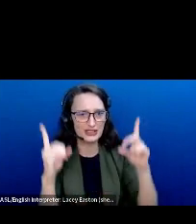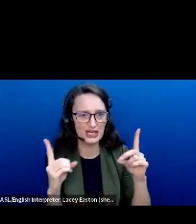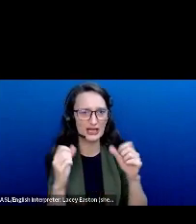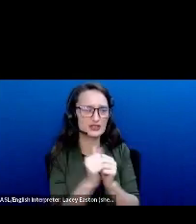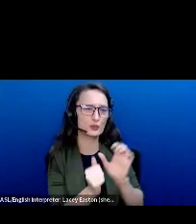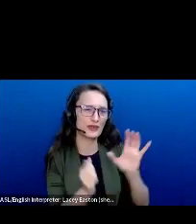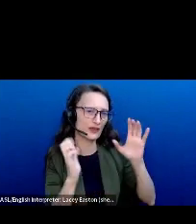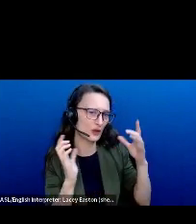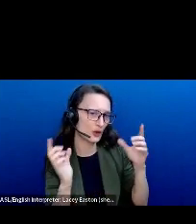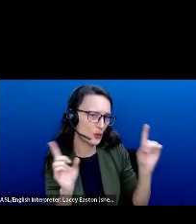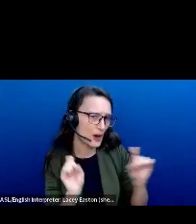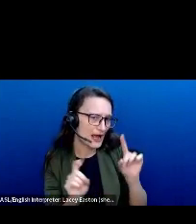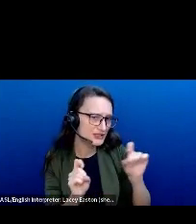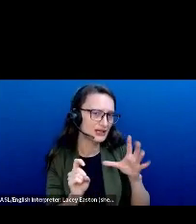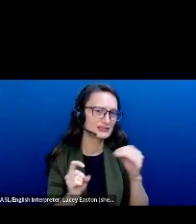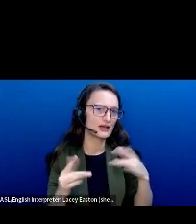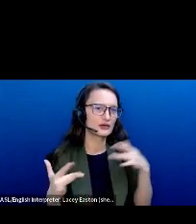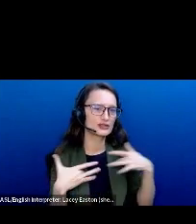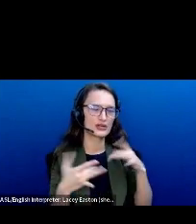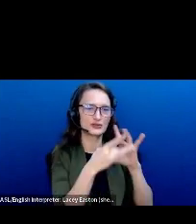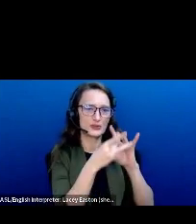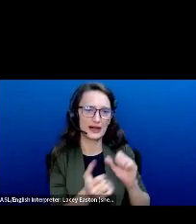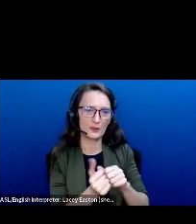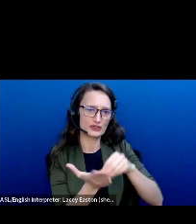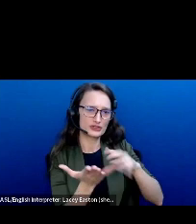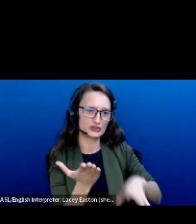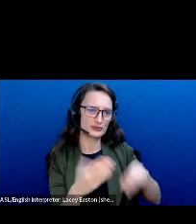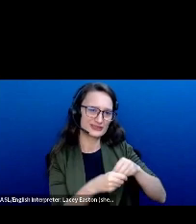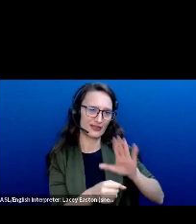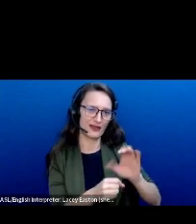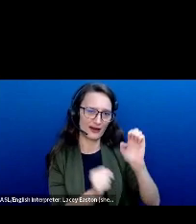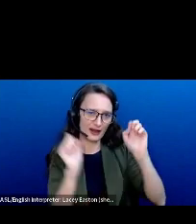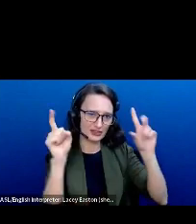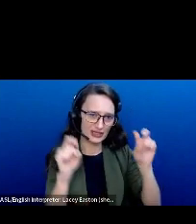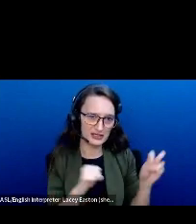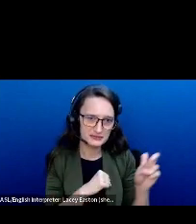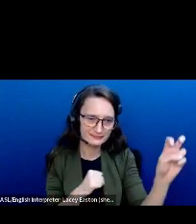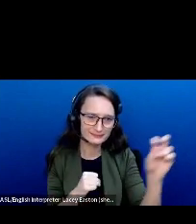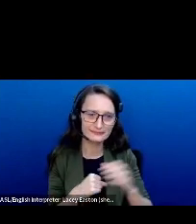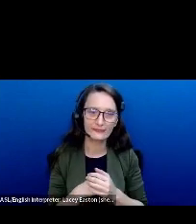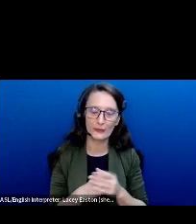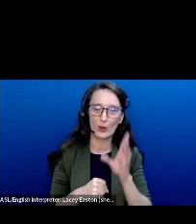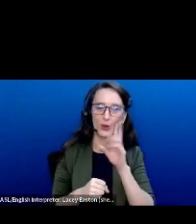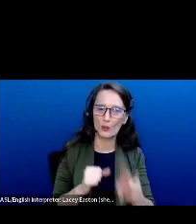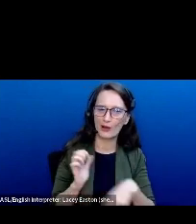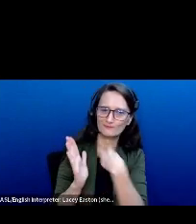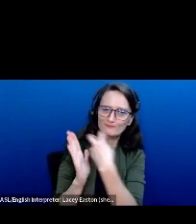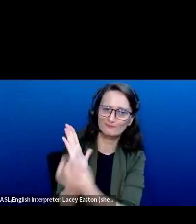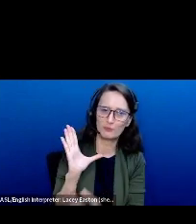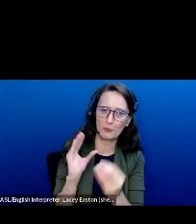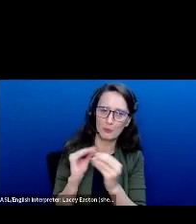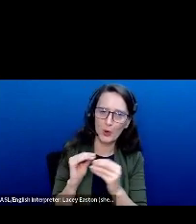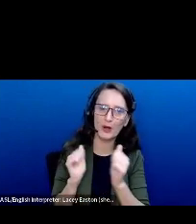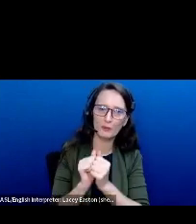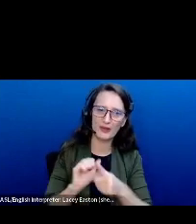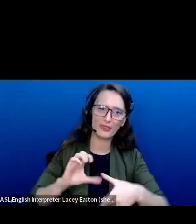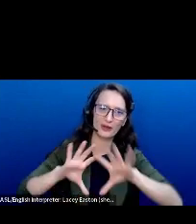con los estudiantes y la educación. Volveremos a la descripción general de las garantías procesales y esta vez nos centraremos